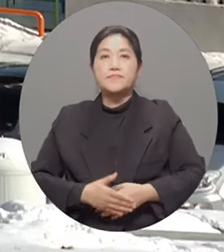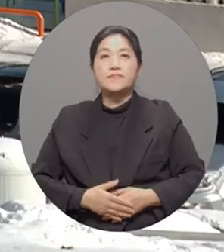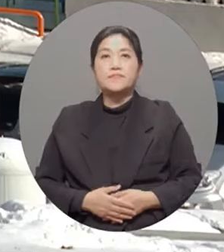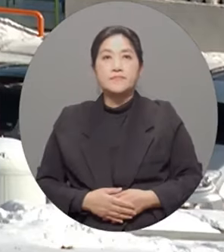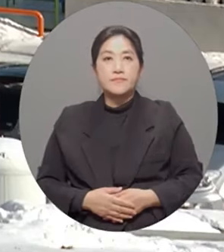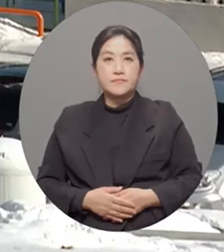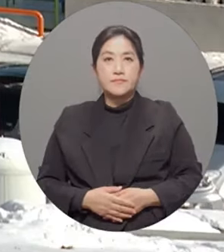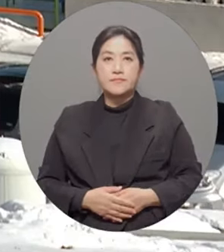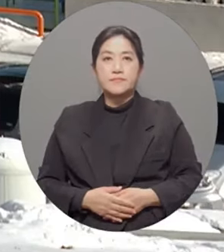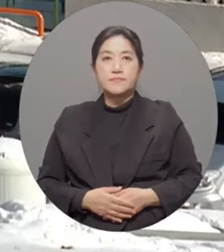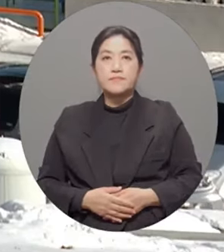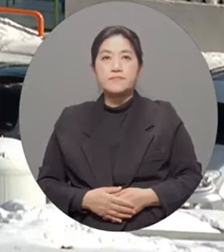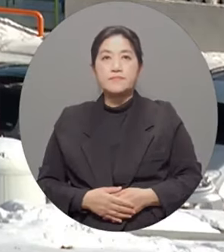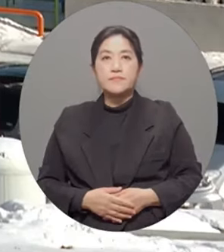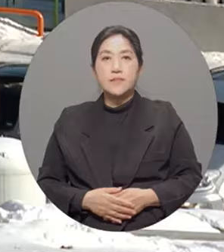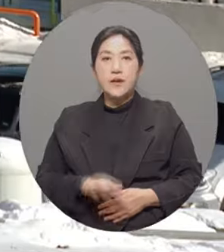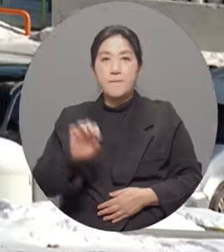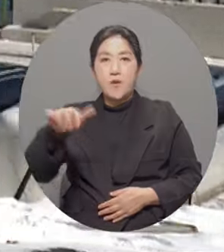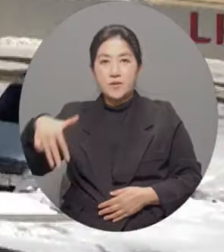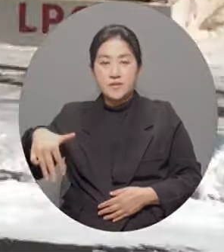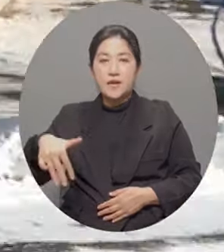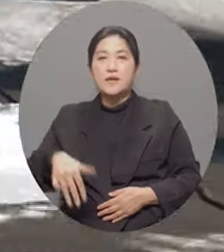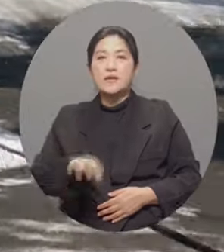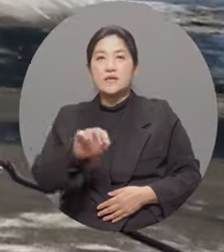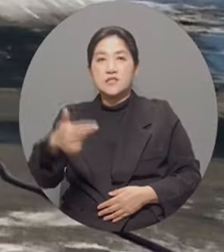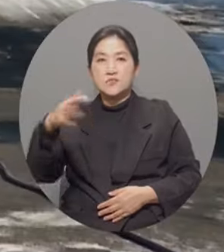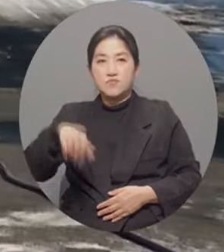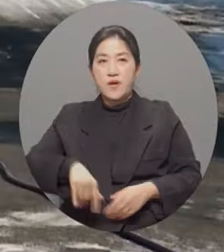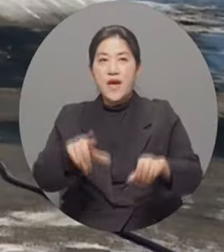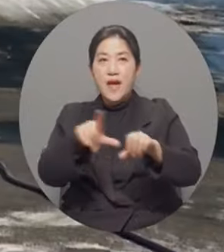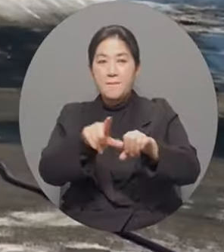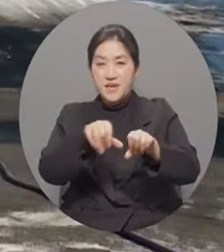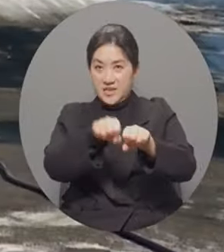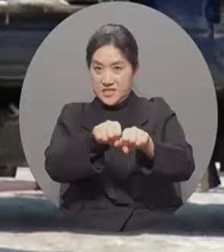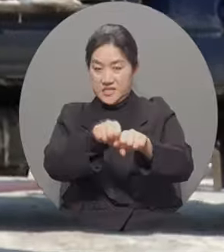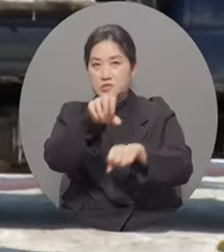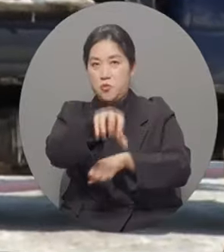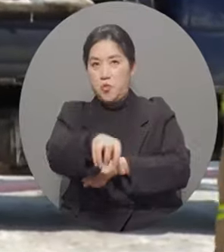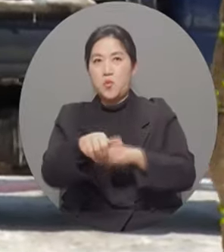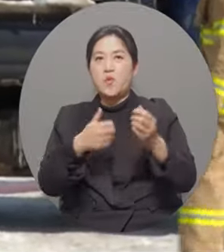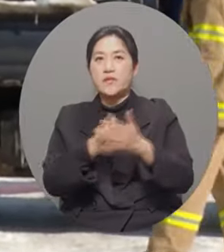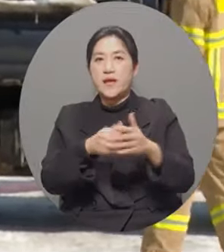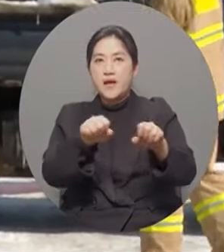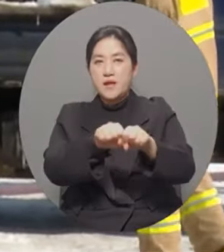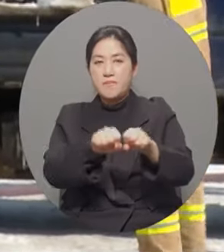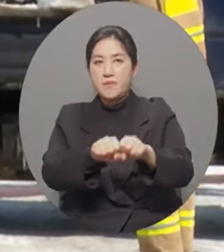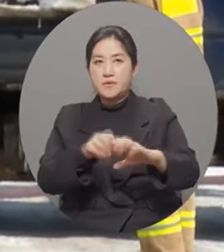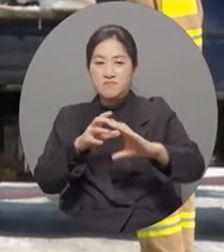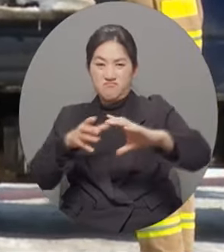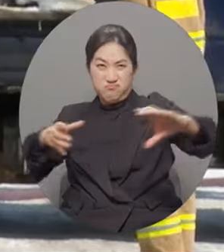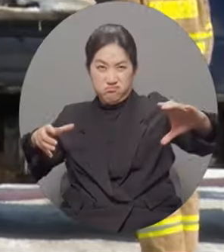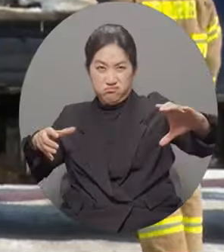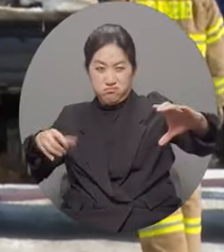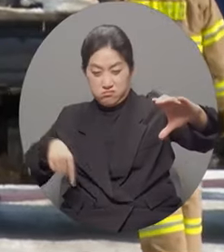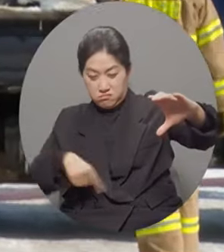유주성 기자가 취재했습니다. (기자) 평창군 진부면의 한 LPG 충전소입니다.